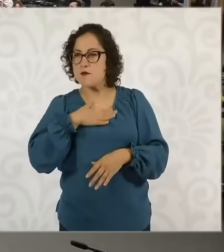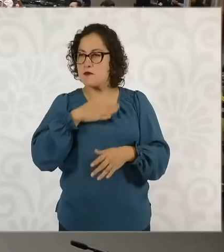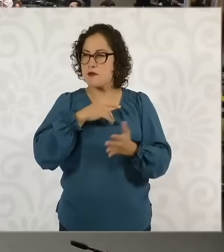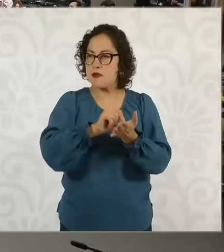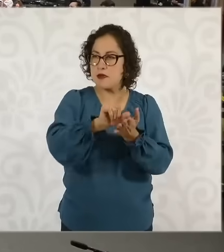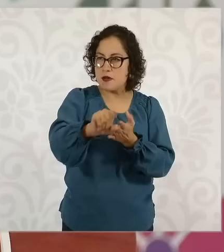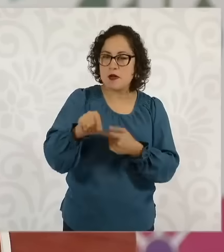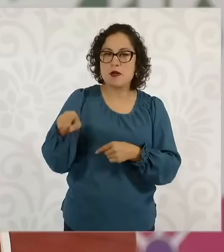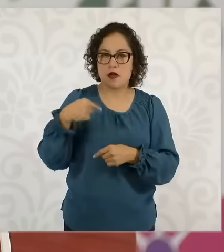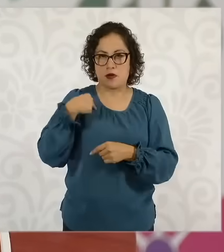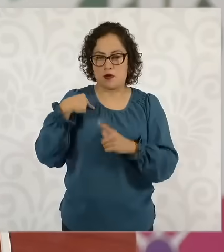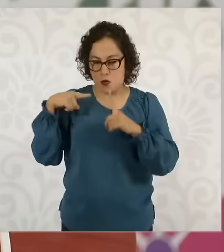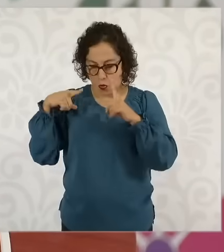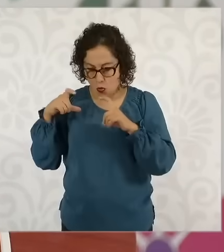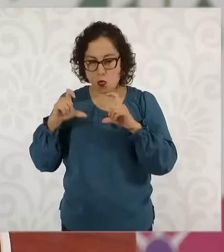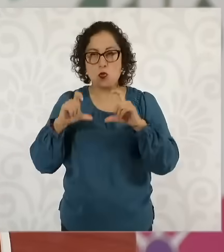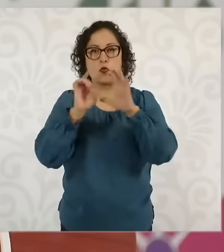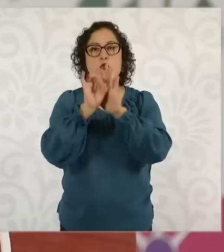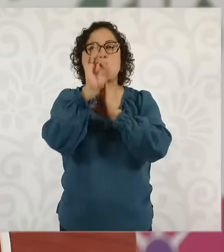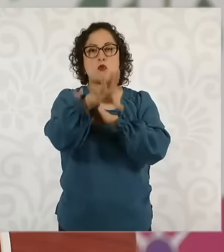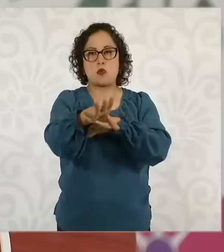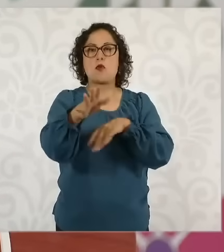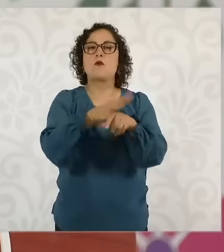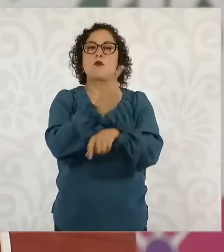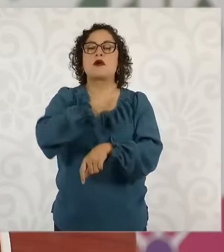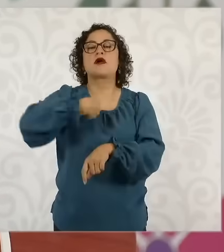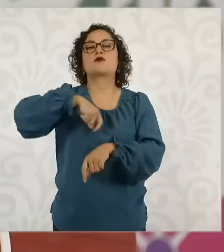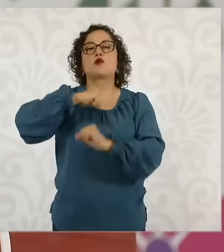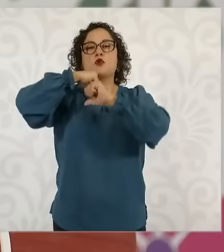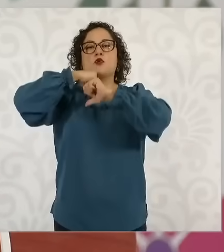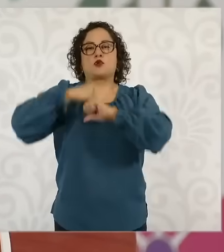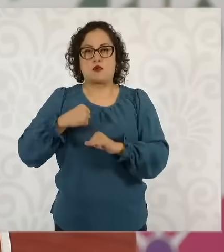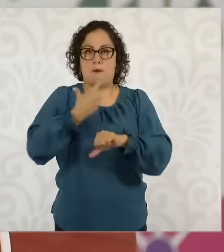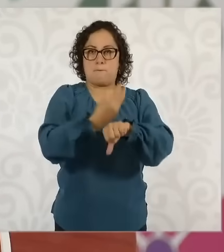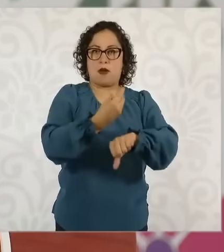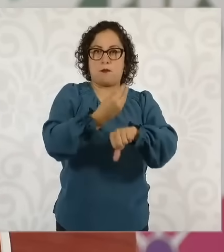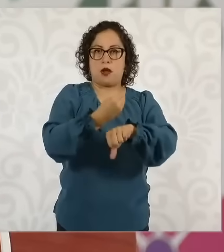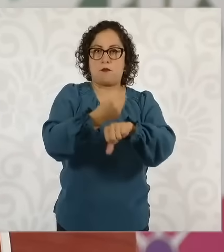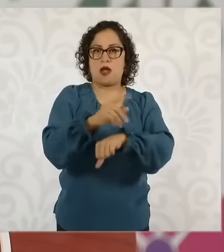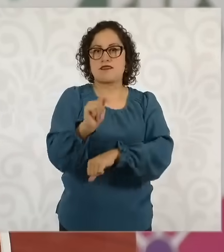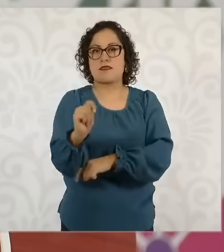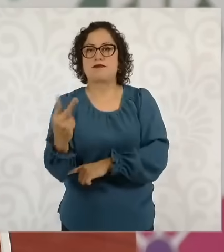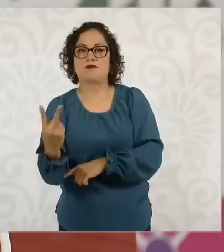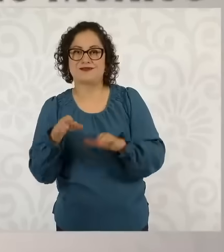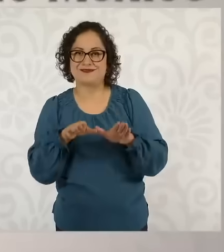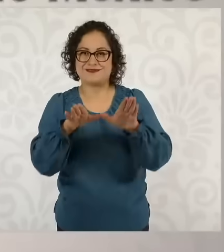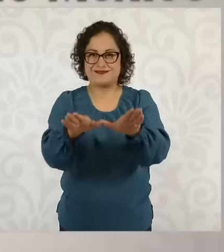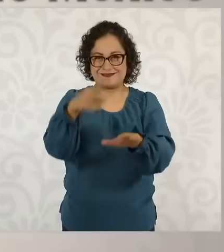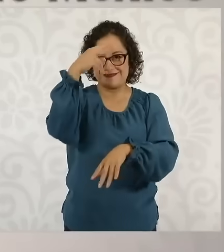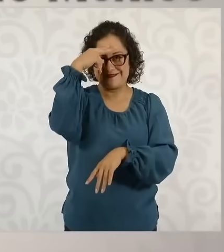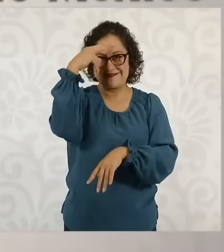tiene. cuando estábamos construyendo o reforzando la terminal dos tenía oquedades de metro y medio